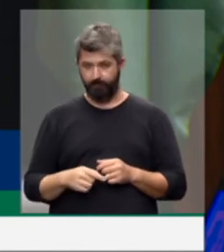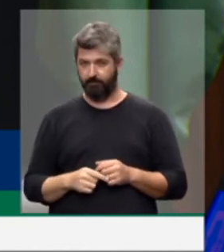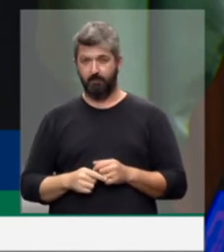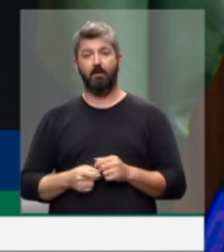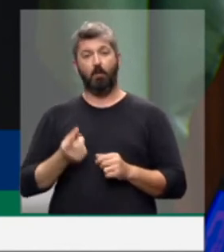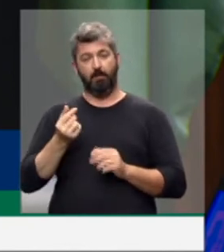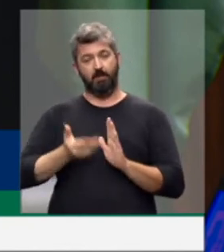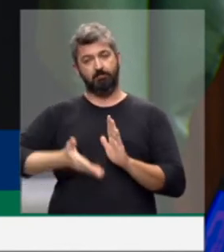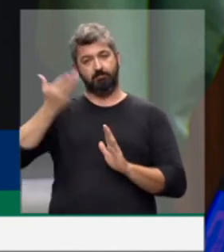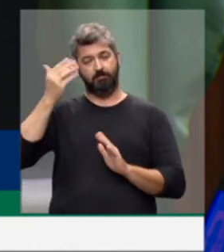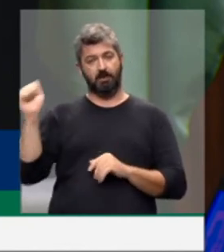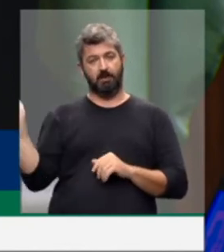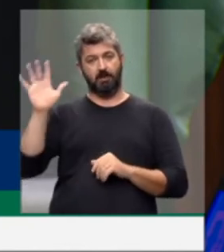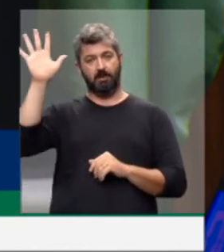DIREITO, QUAL É A PERSPECTIVA